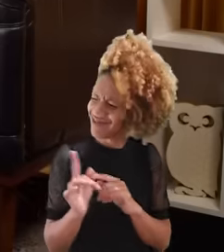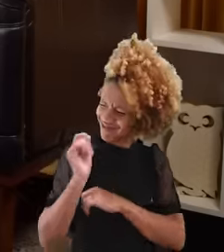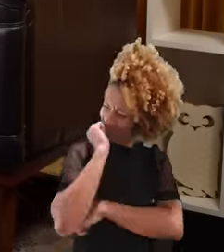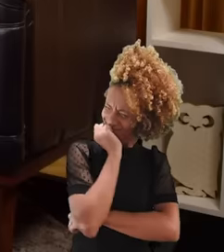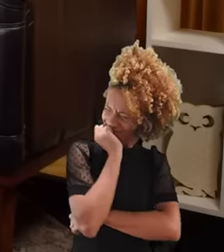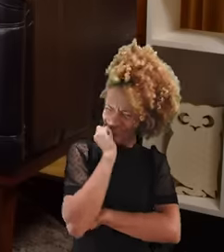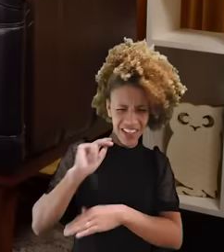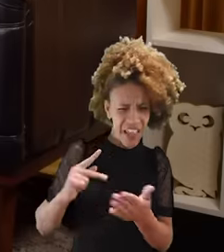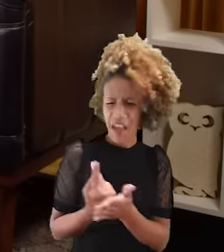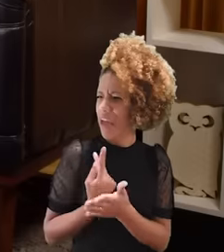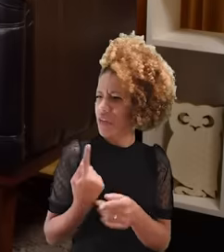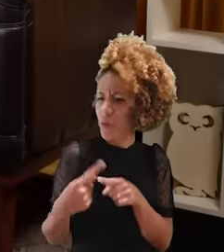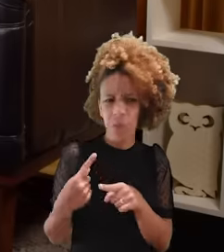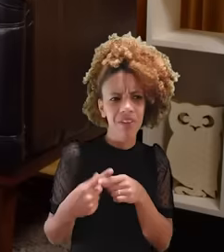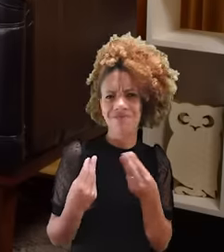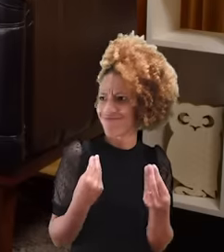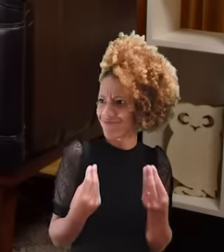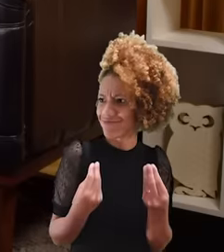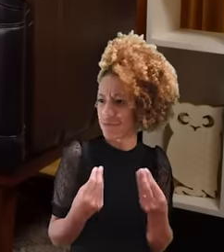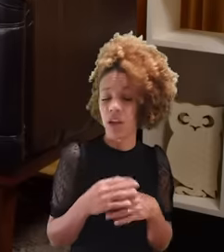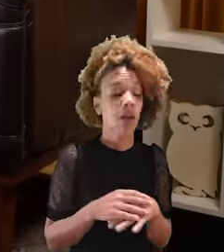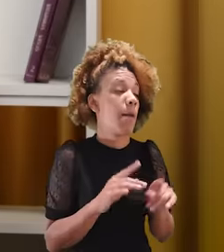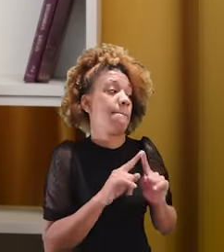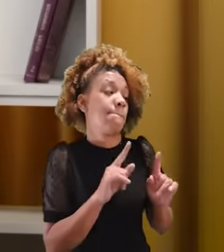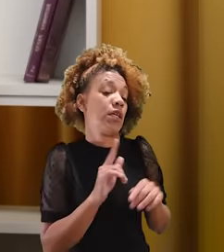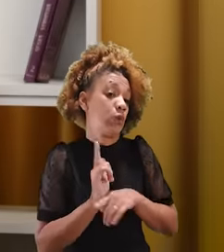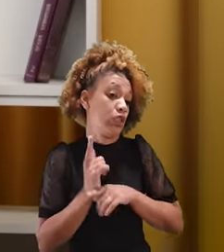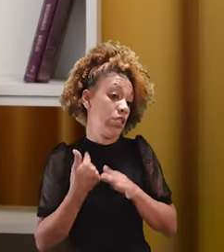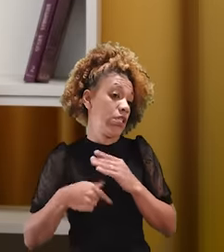muito ferrado a o caos tá implantado porque você porque numa gestão passada você tava reclamando